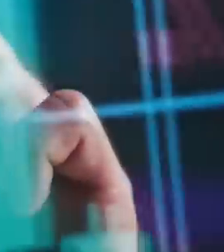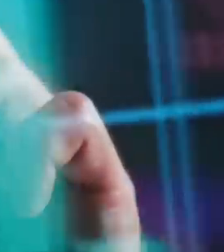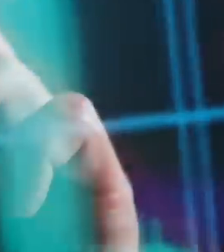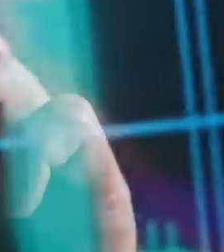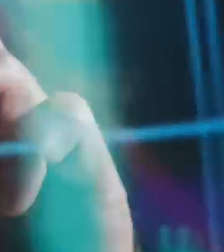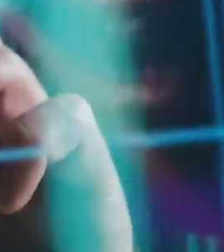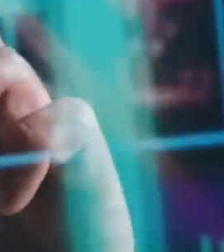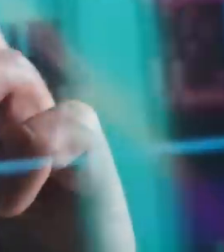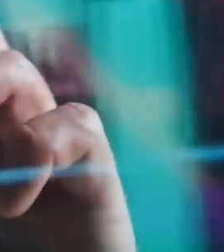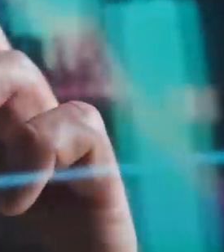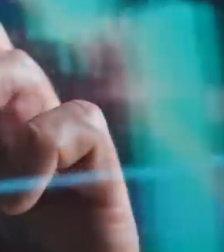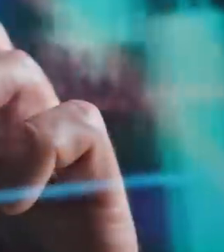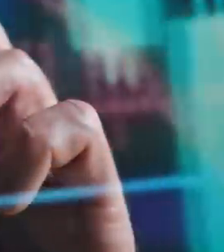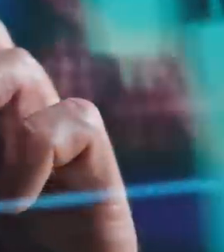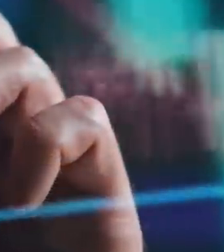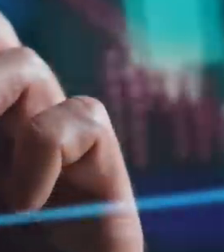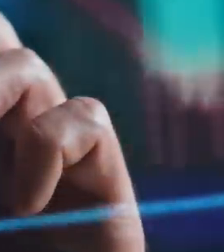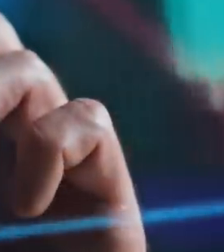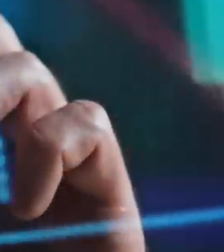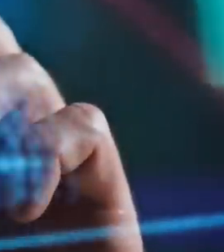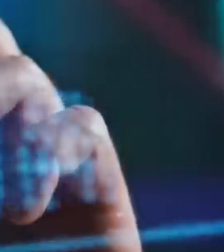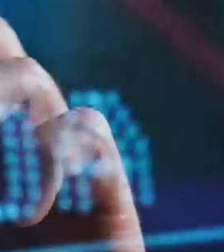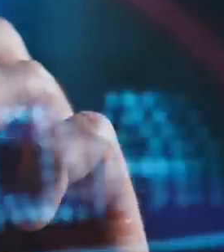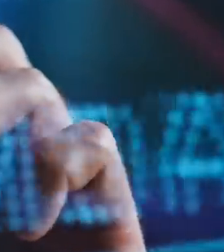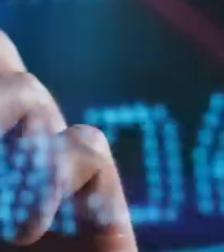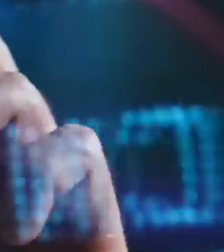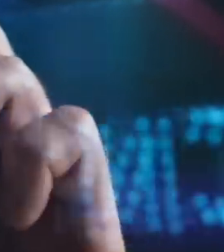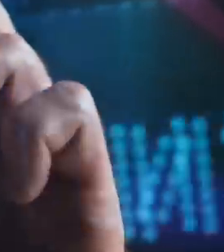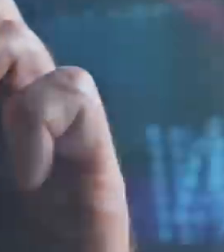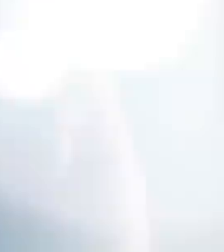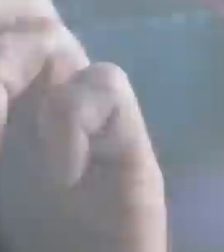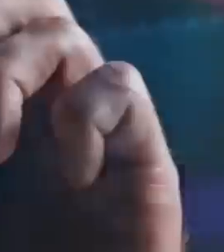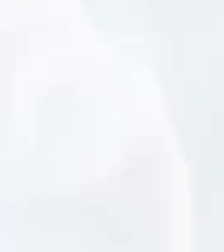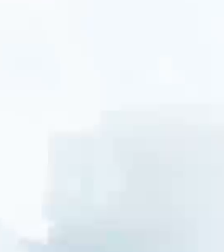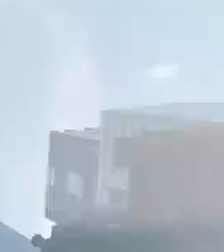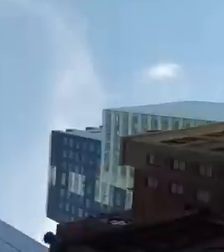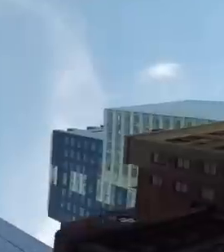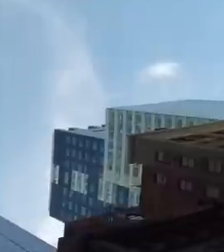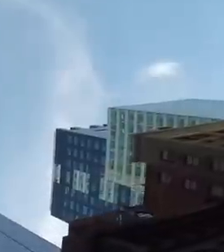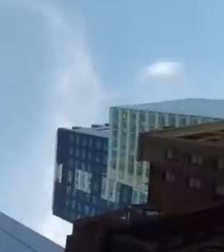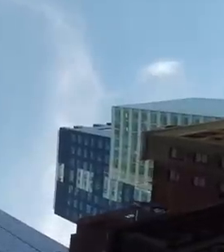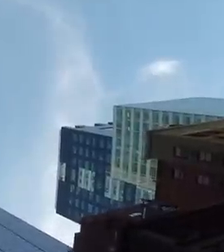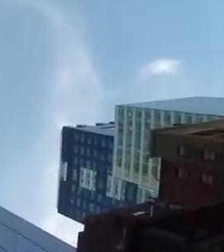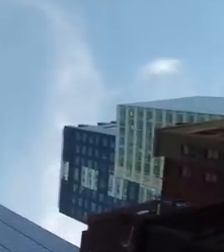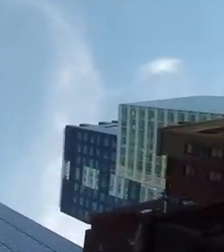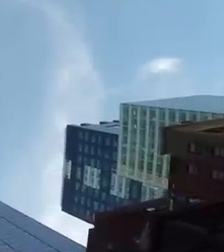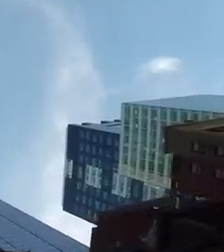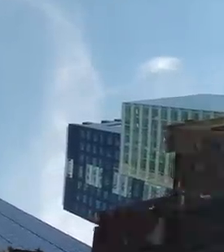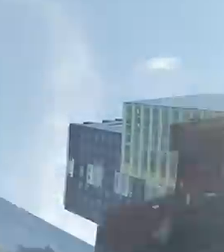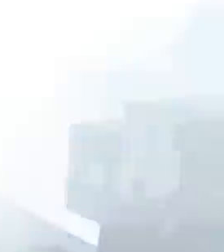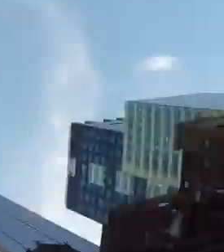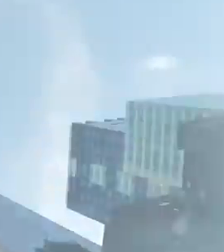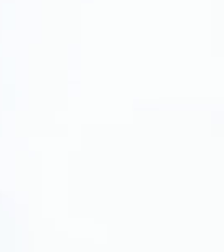dañar la imagen de México ante el mundo modis es la agencia de calificación crediticia más grande